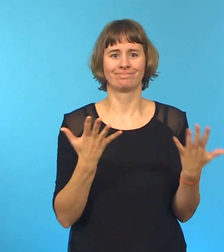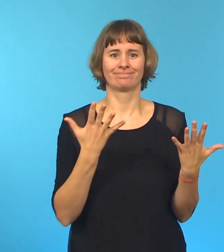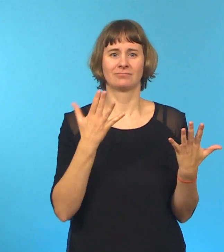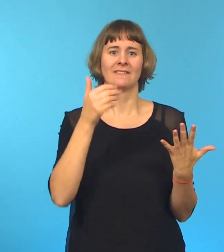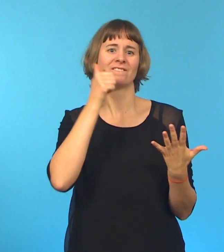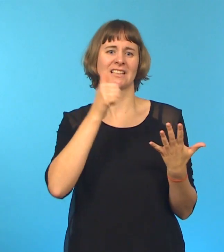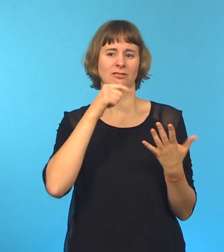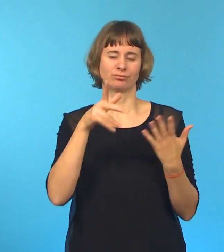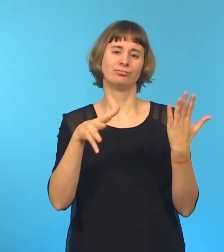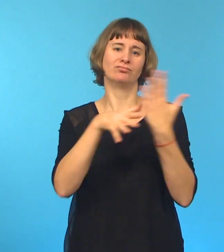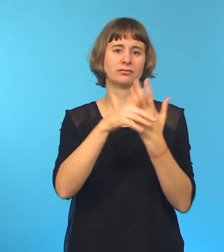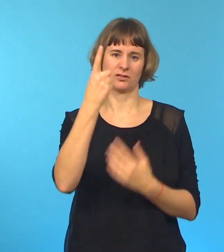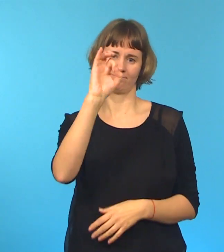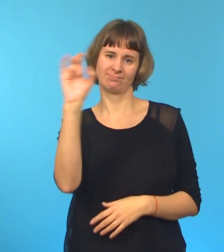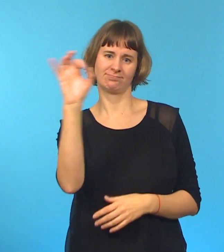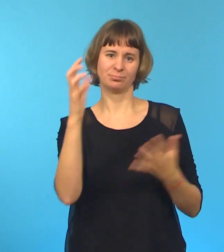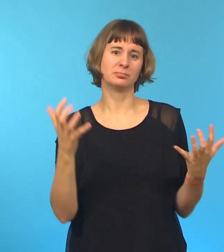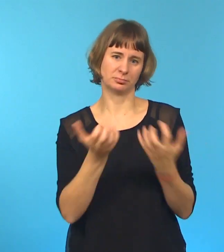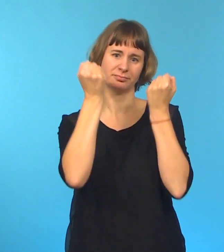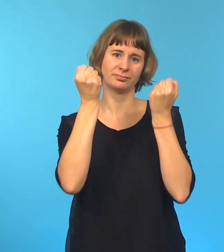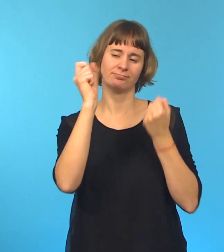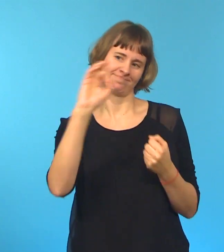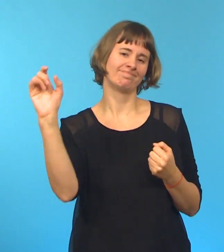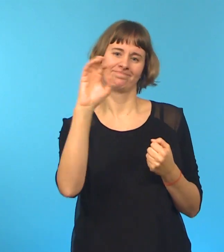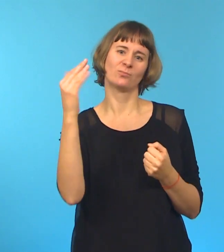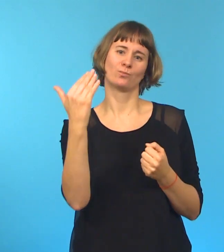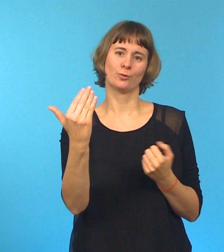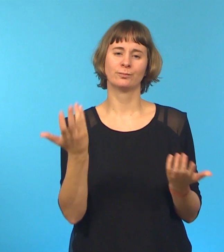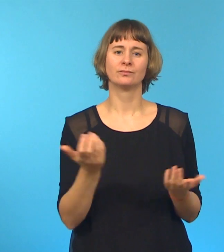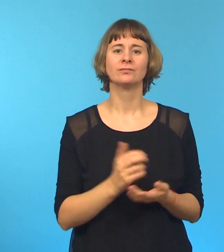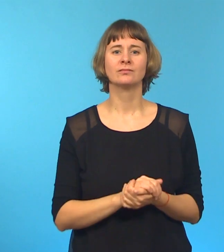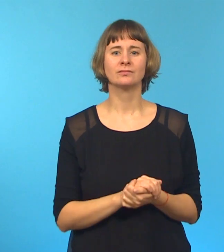Taigi dažniausiai tenka pasikliauti pirštų abėcėle.